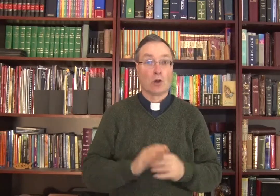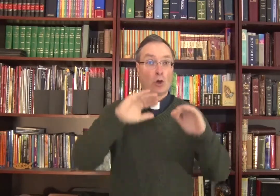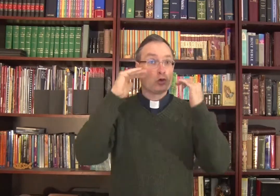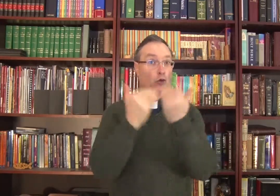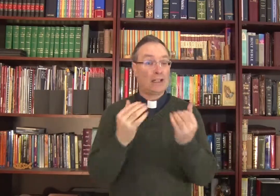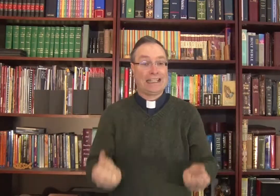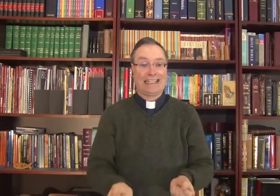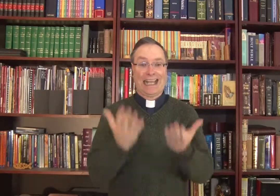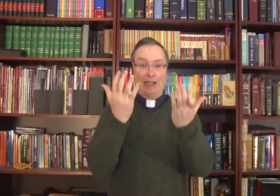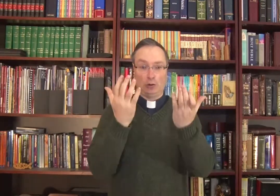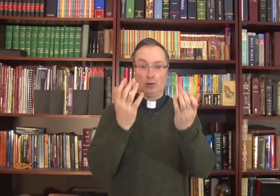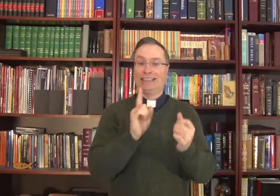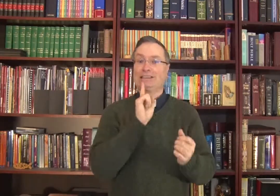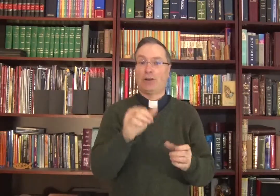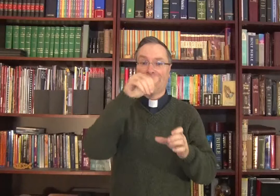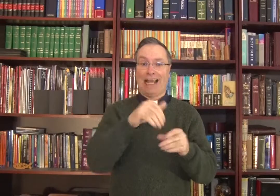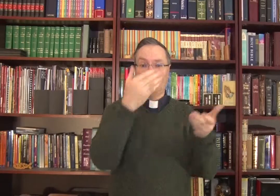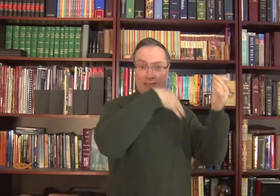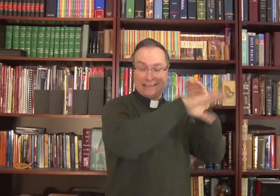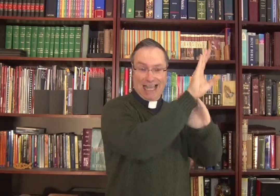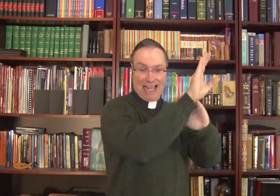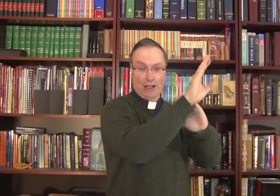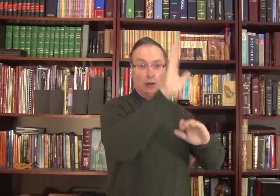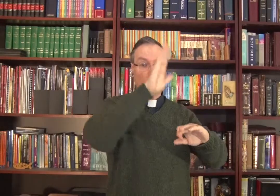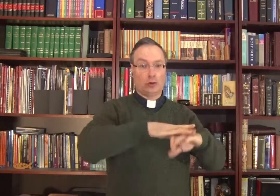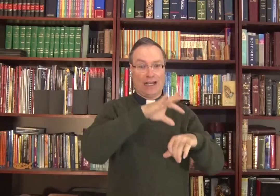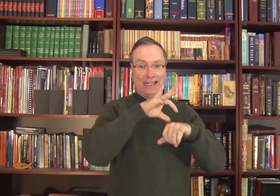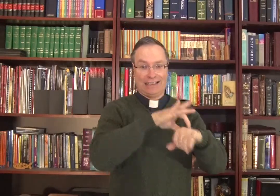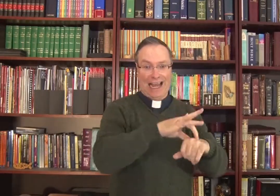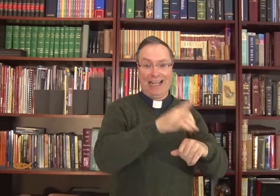Toutes les créatures qui sont dans le ciel, sur la terre,